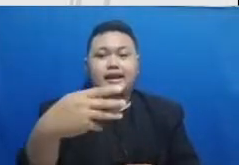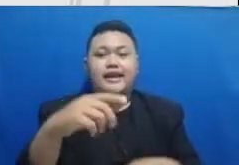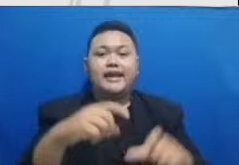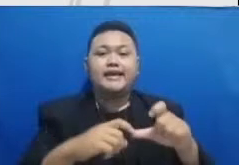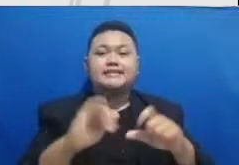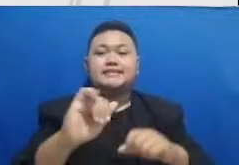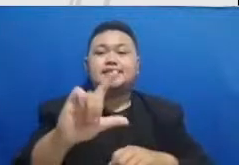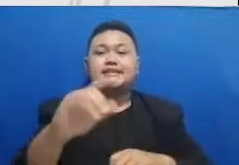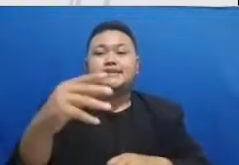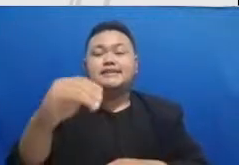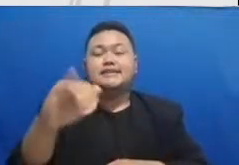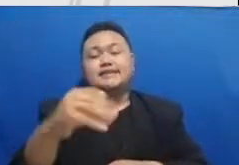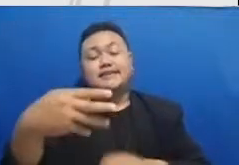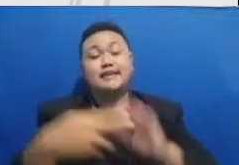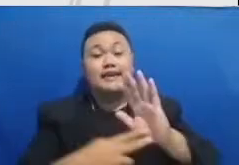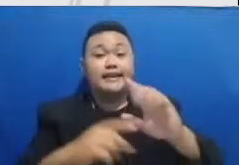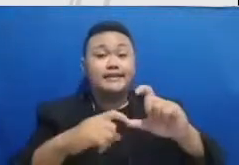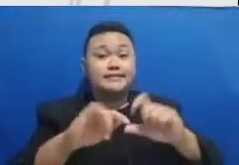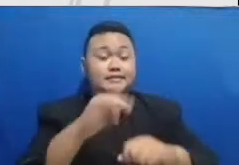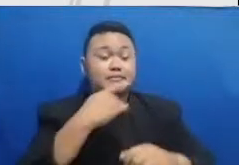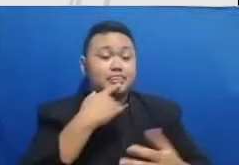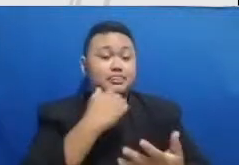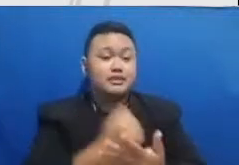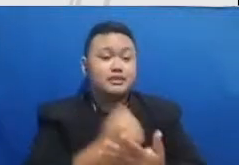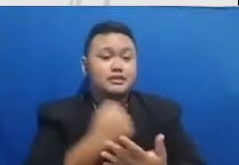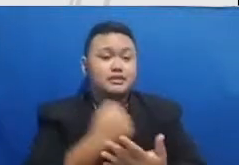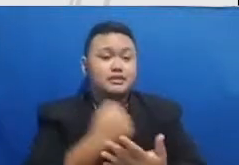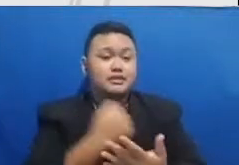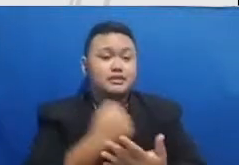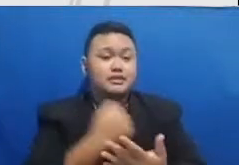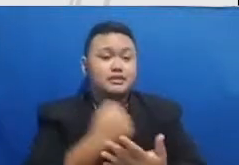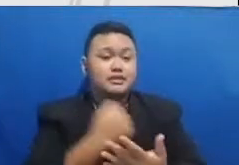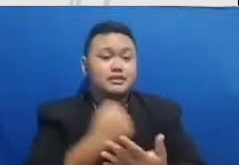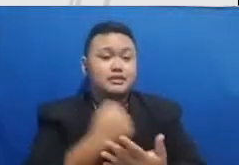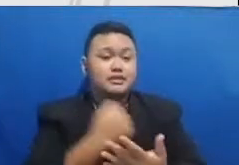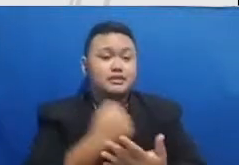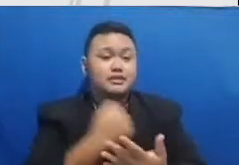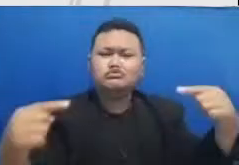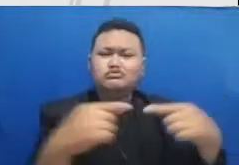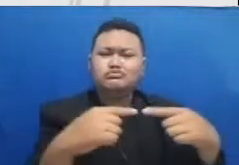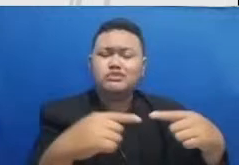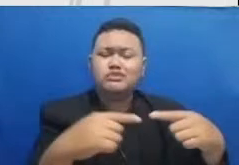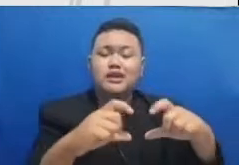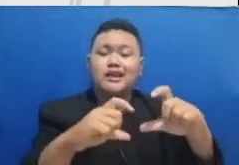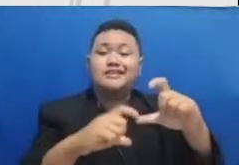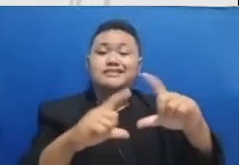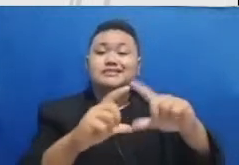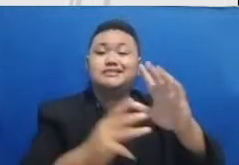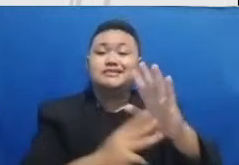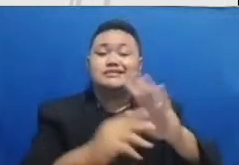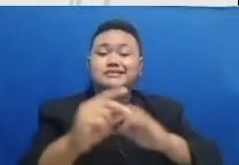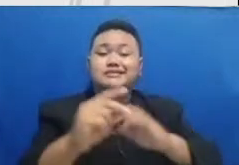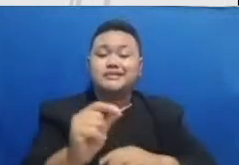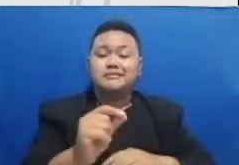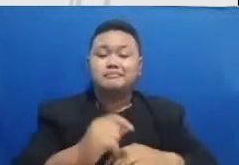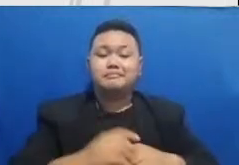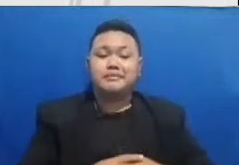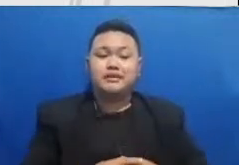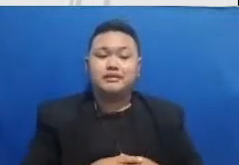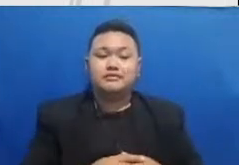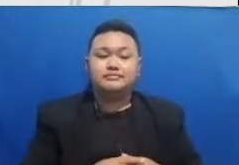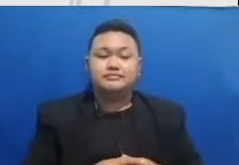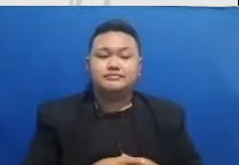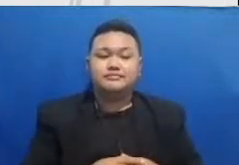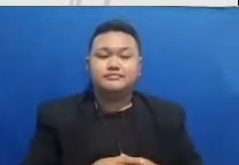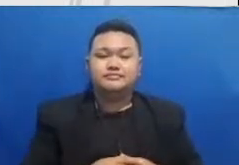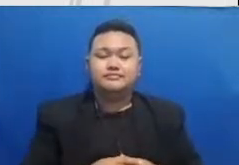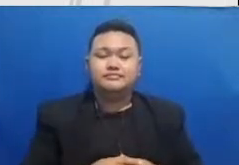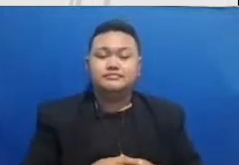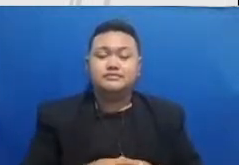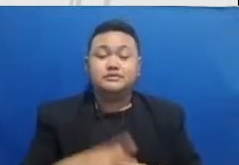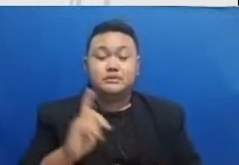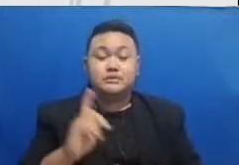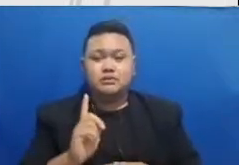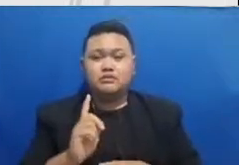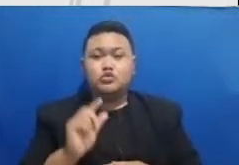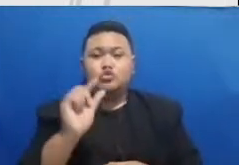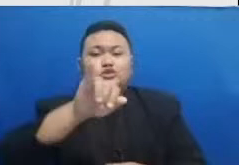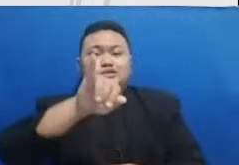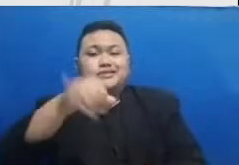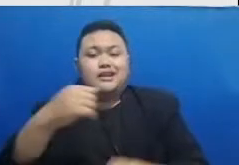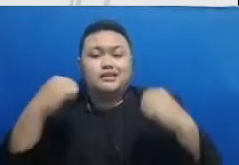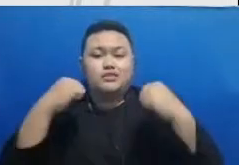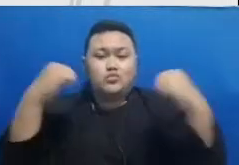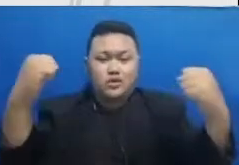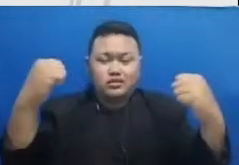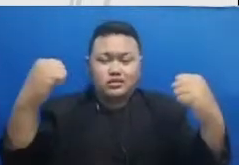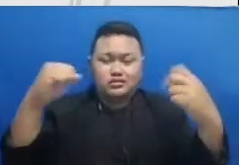kenapa kami Tunjukkan bunga ke hubungan dengan Semar Karena untuk tangguh untuk punya daya